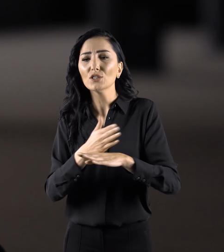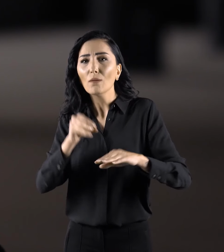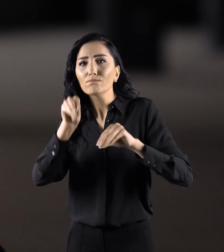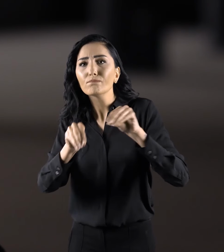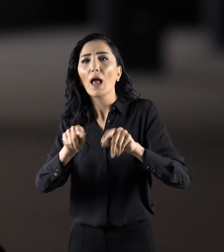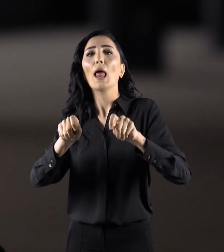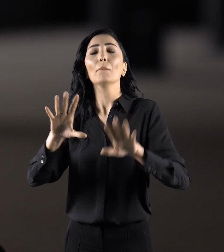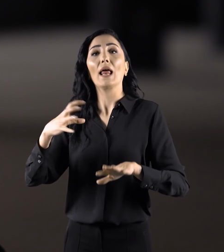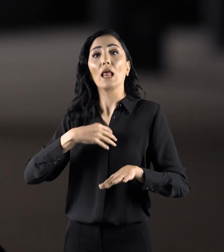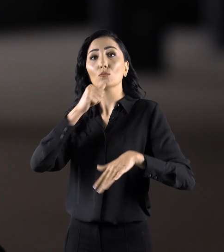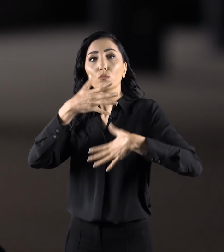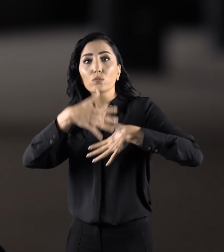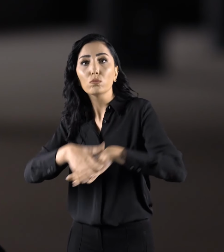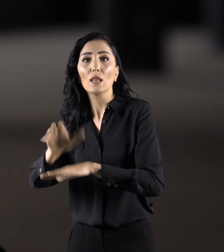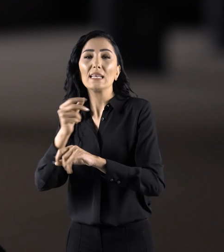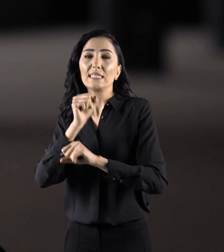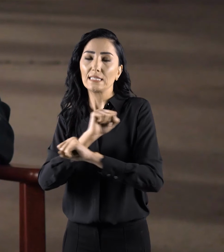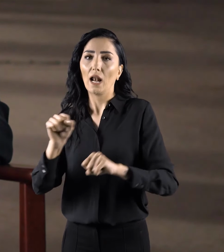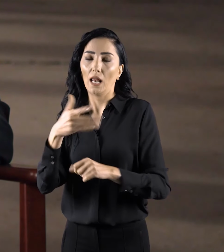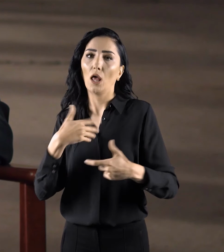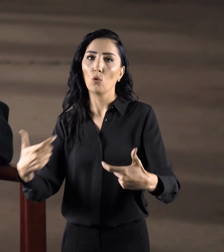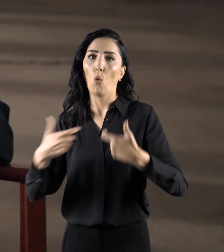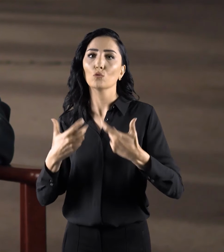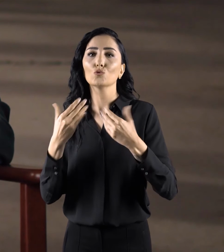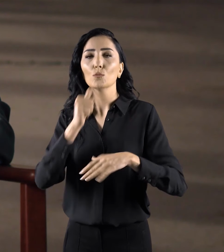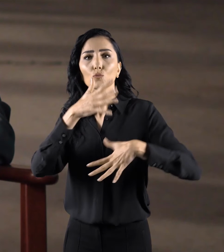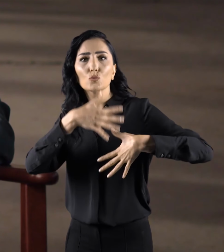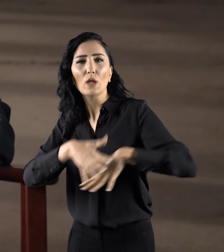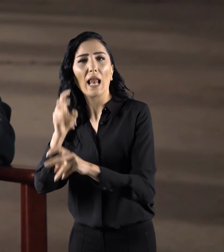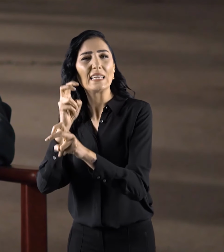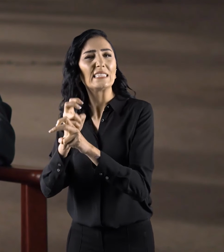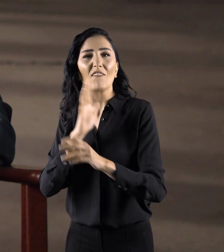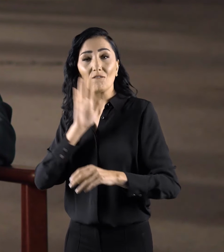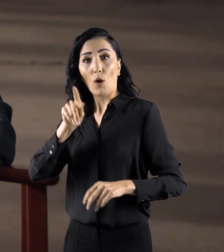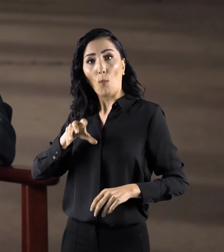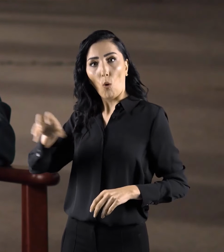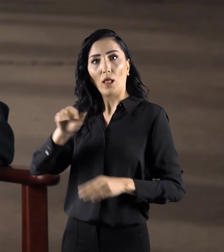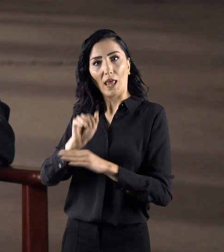kendimizi selin olası etkilerinden koruyalım. Eğer sel riski yaşayan bir bölgede yaşıyorsanız